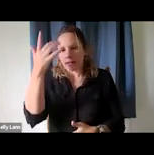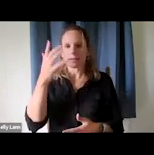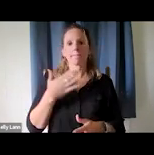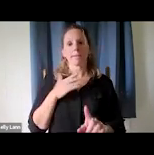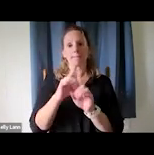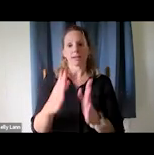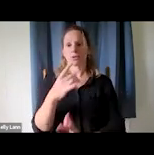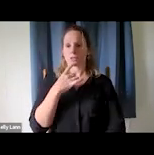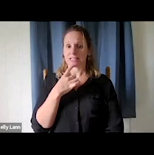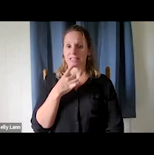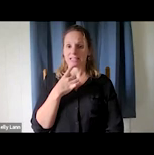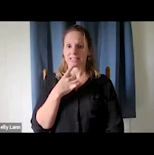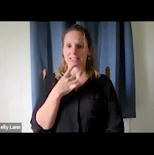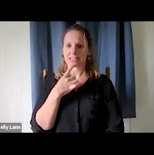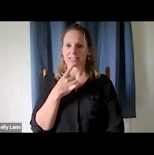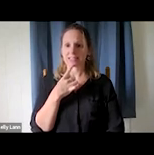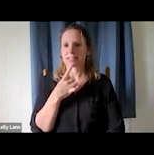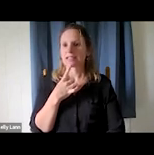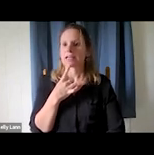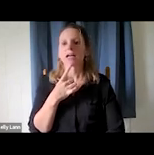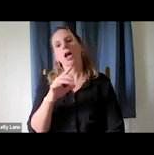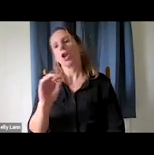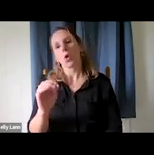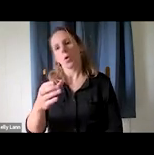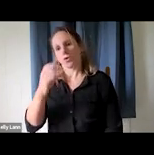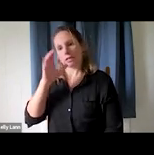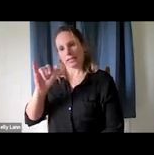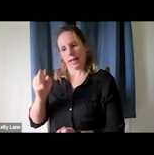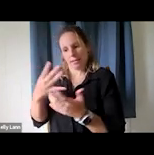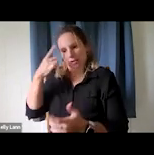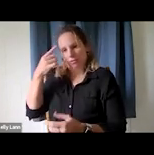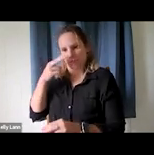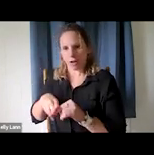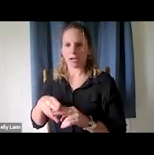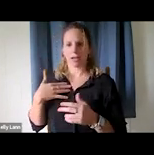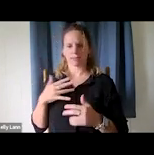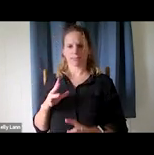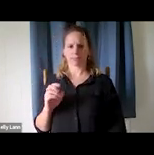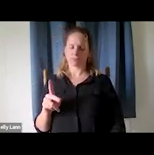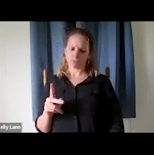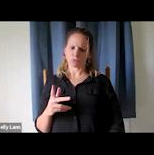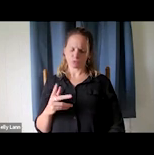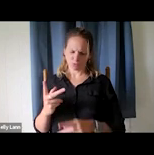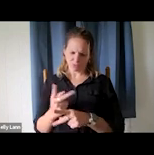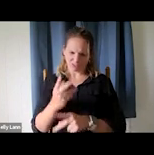nadie bebe tanto por diversión. Y siempre me he tomado eso a pecho sobre tratar entonces de averiguar por qué alguien